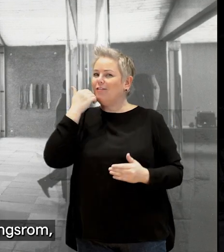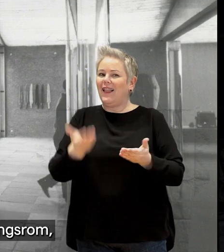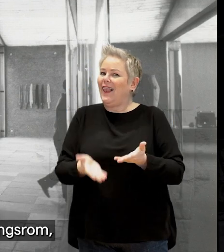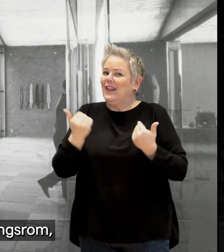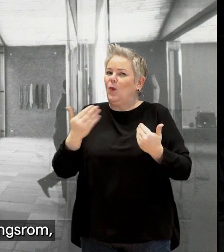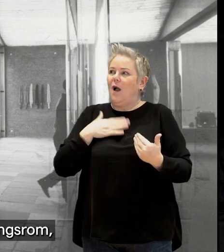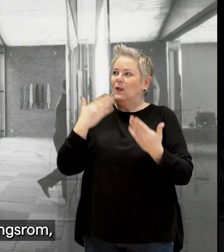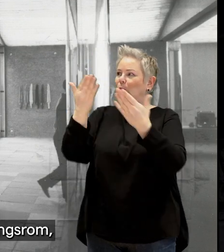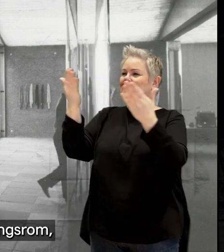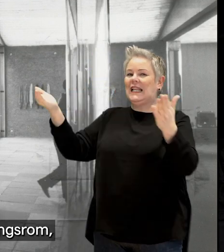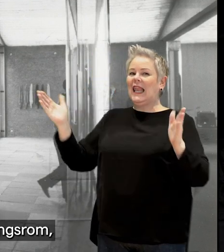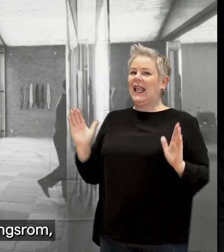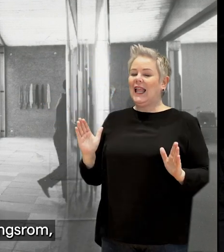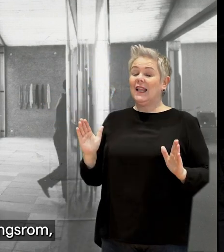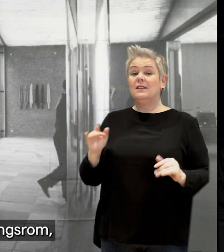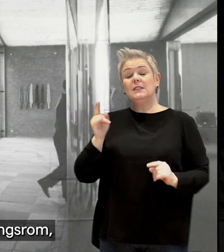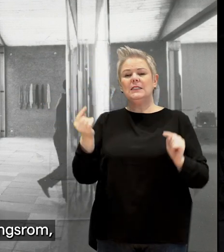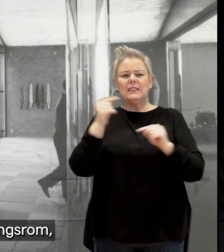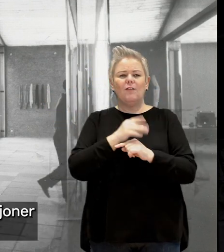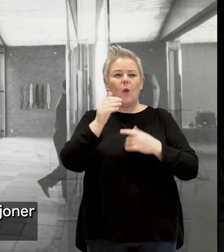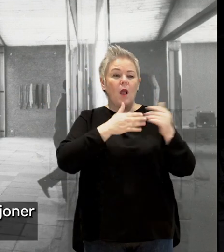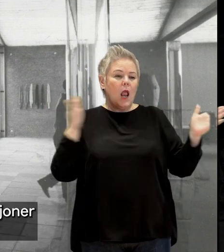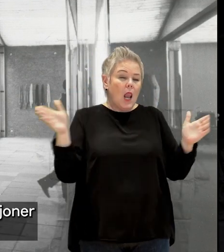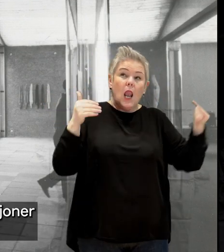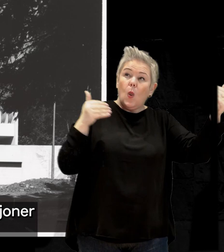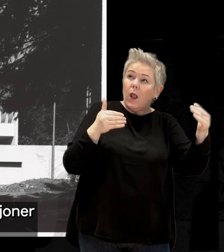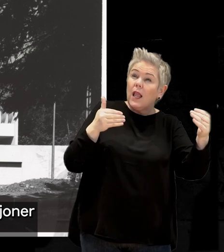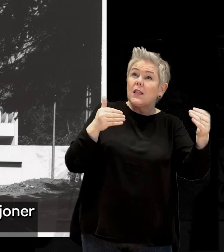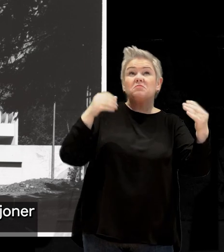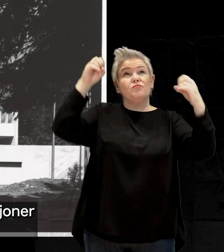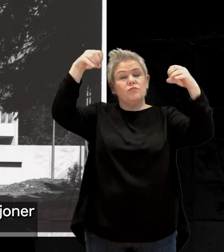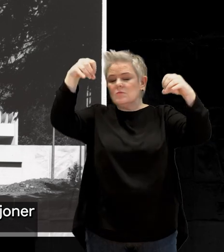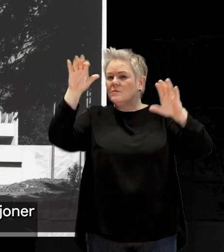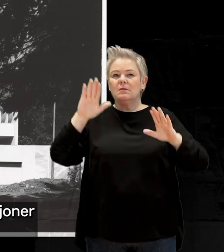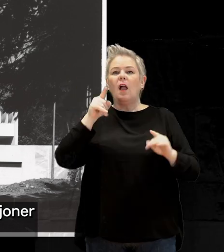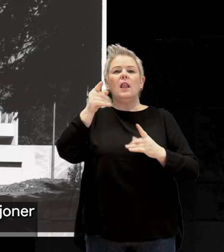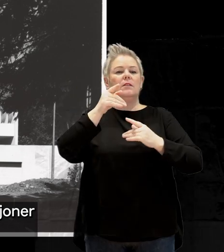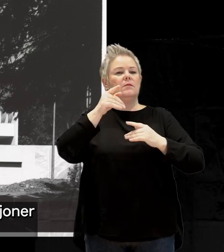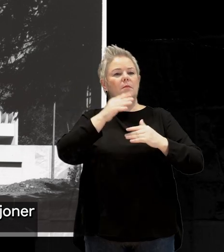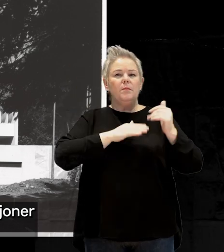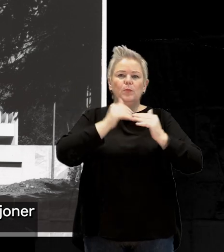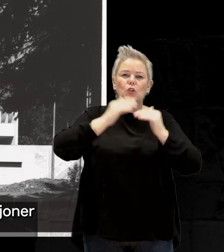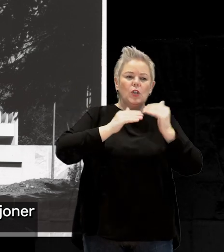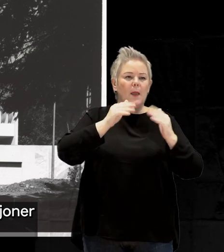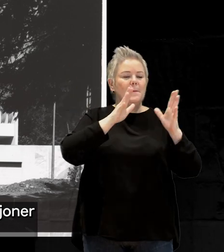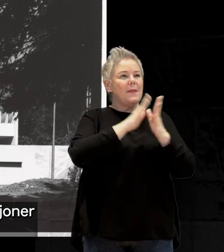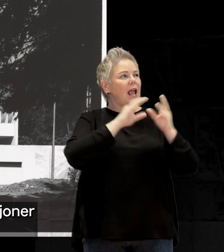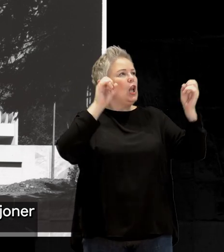I stedet for å lage lukkede utstillingsrom, valgte han bygningskonstruksjoner som slipper lyset inn.